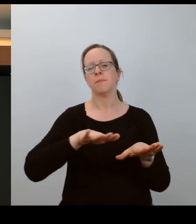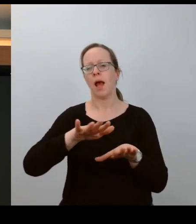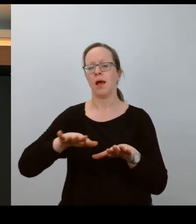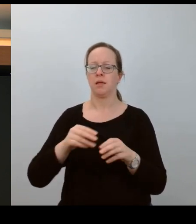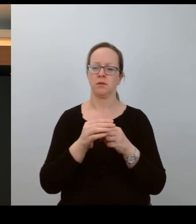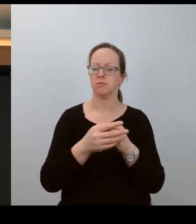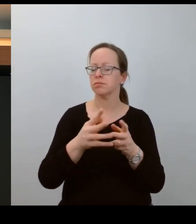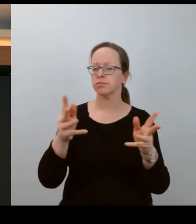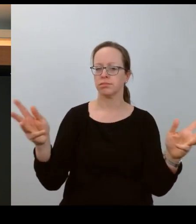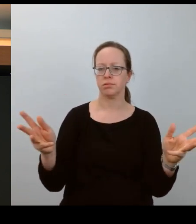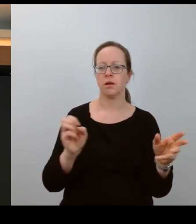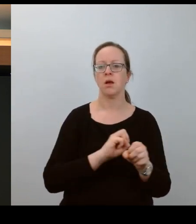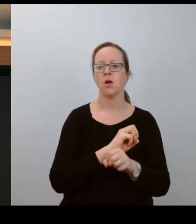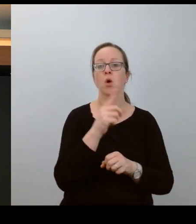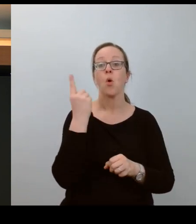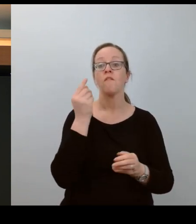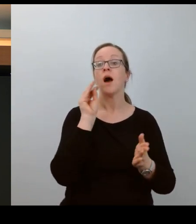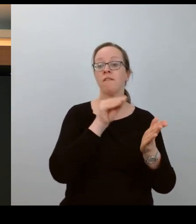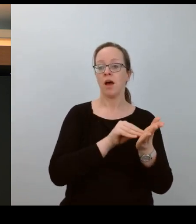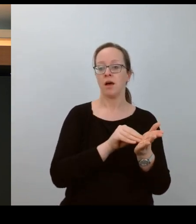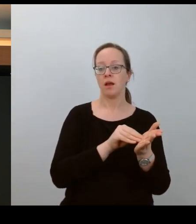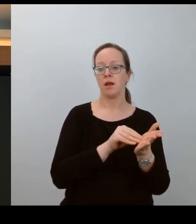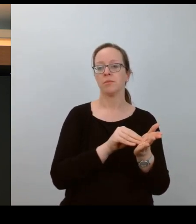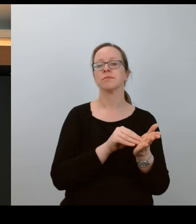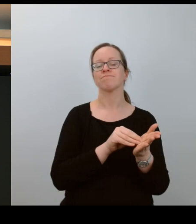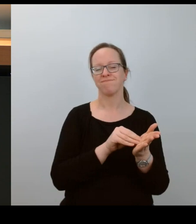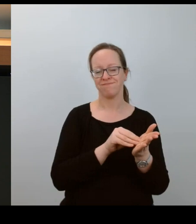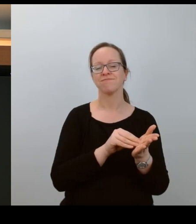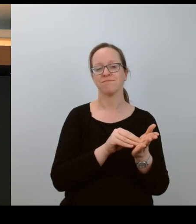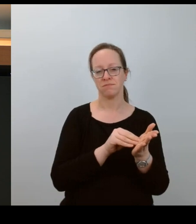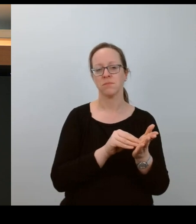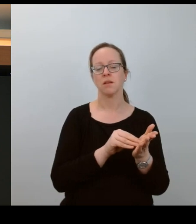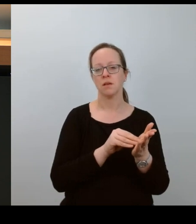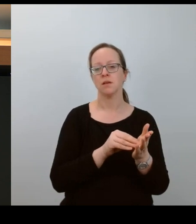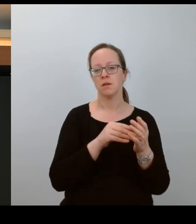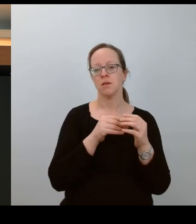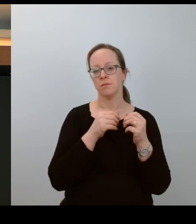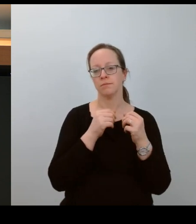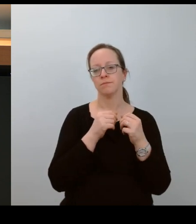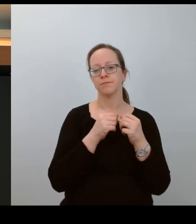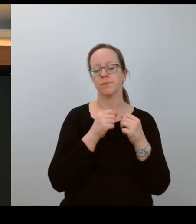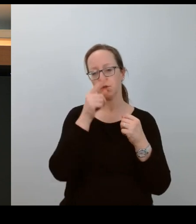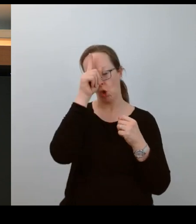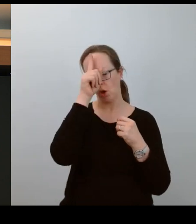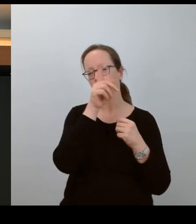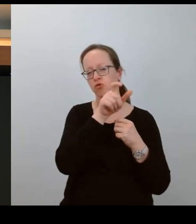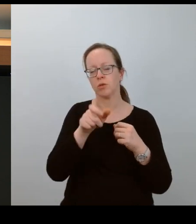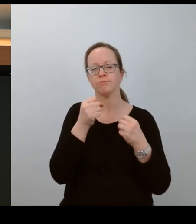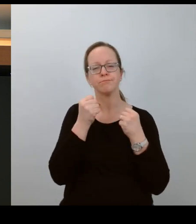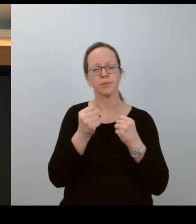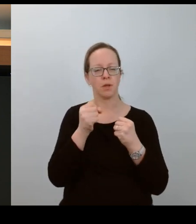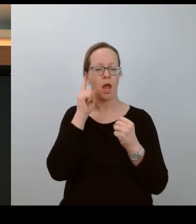datenschutzrechtlichen Level so hilfreich war. Denn man wird über den Zeitpunkt des Risikokontakts